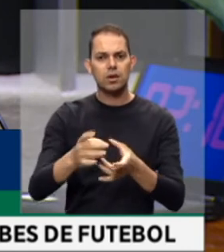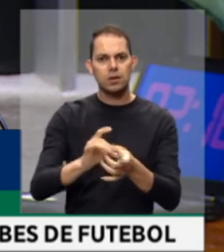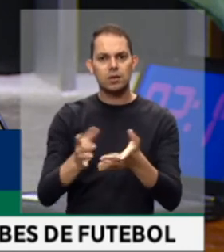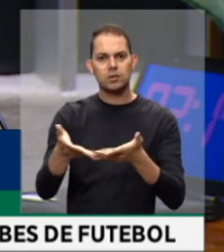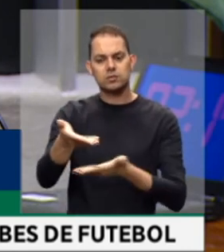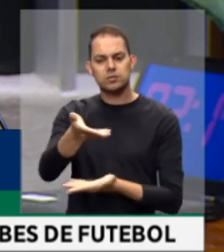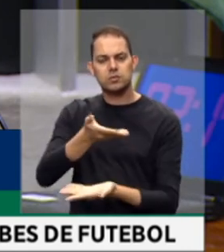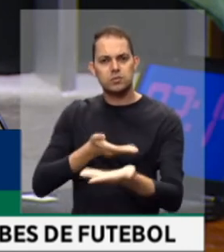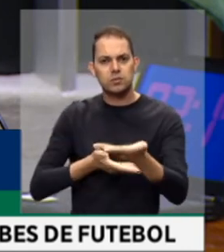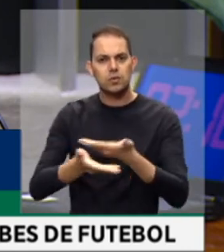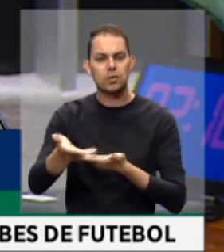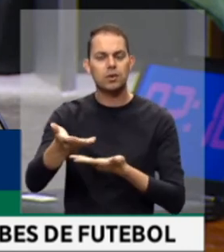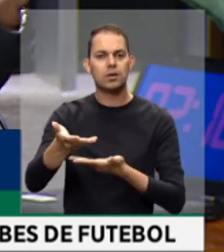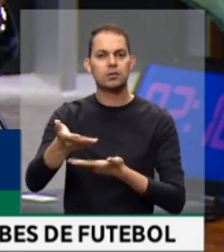SOCIEDADE CONSTITUÍDA... POR HOMENS E MULHERES DEMOCRÁTICA